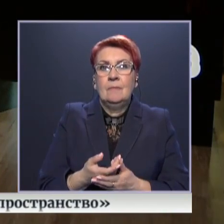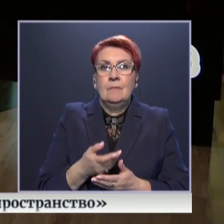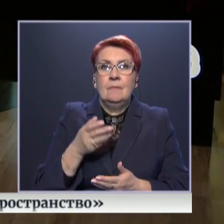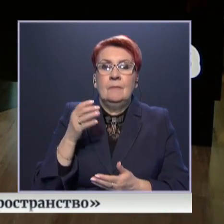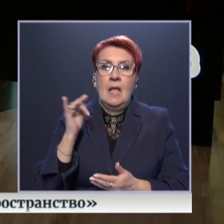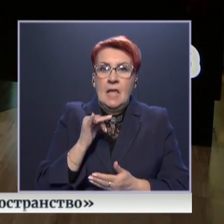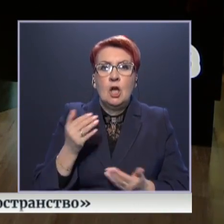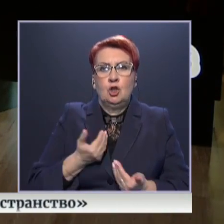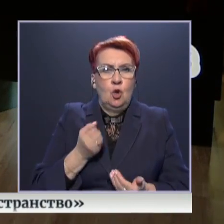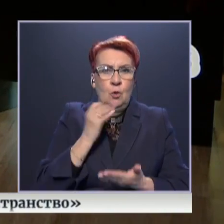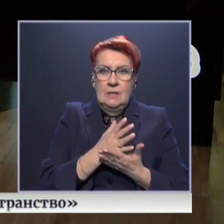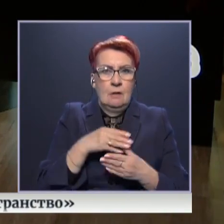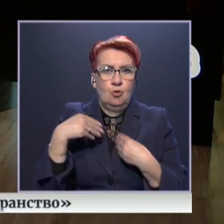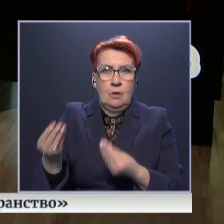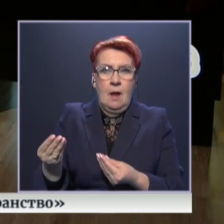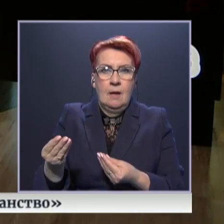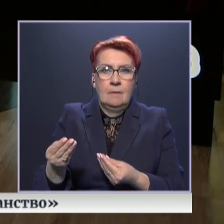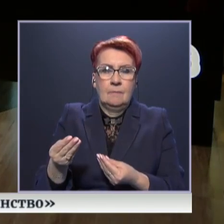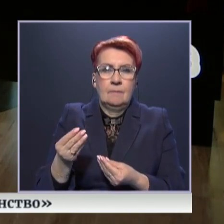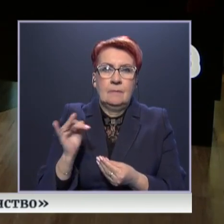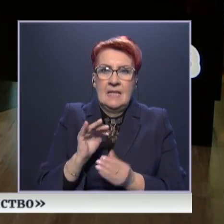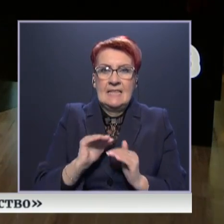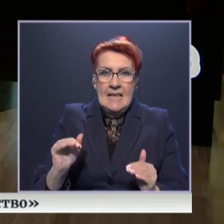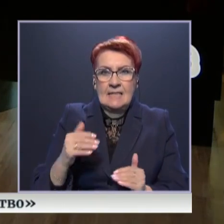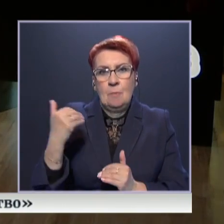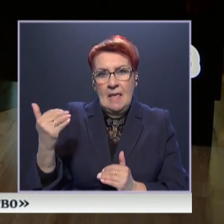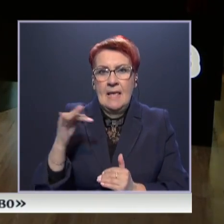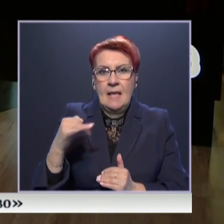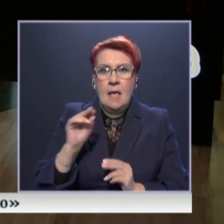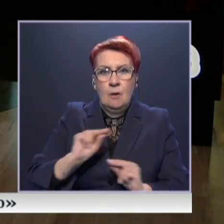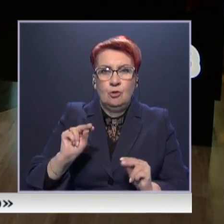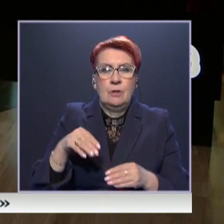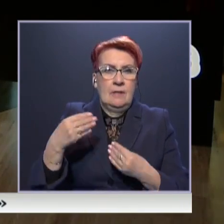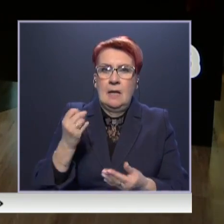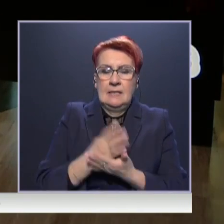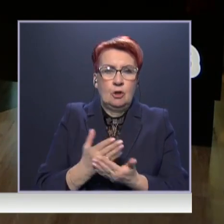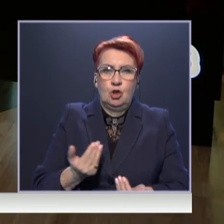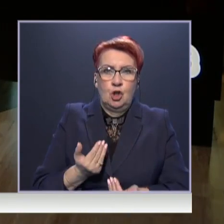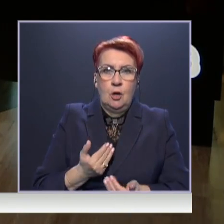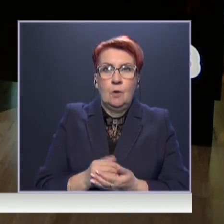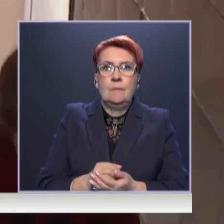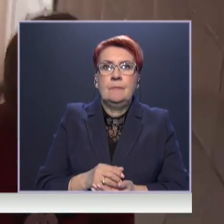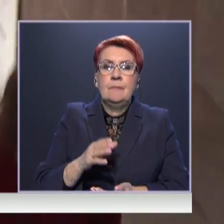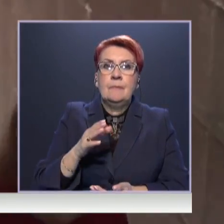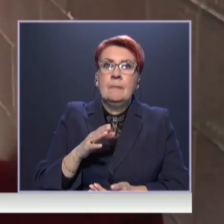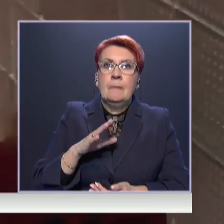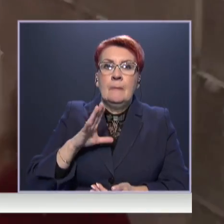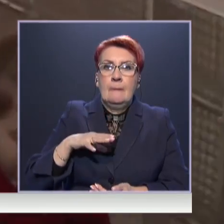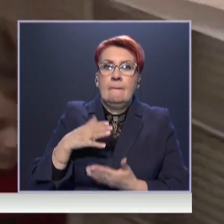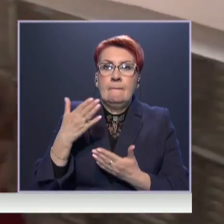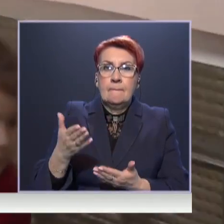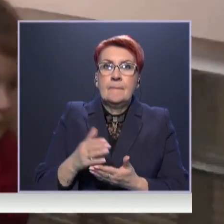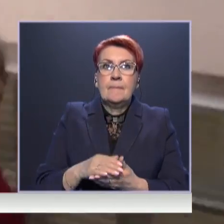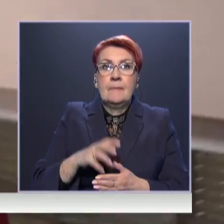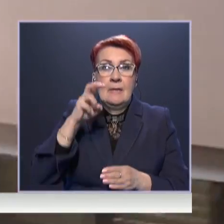и дед Значит потом у нас врать врача тоже конечно